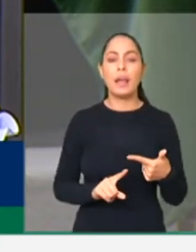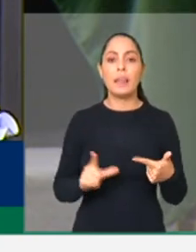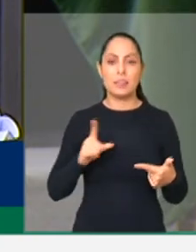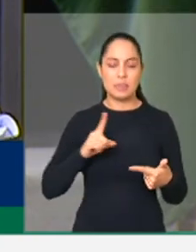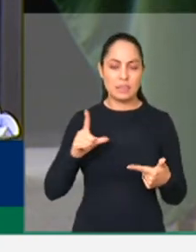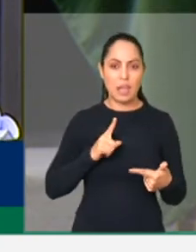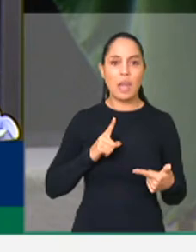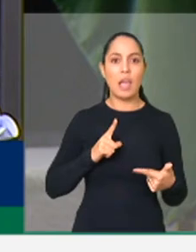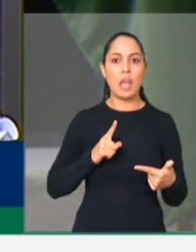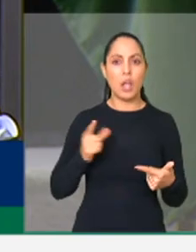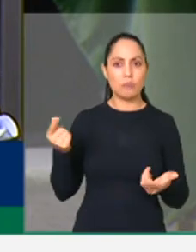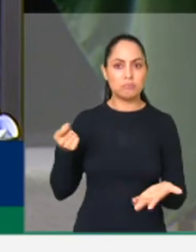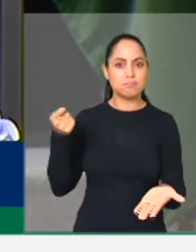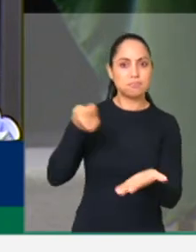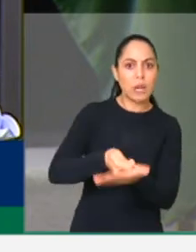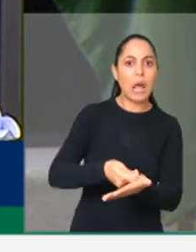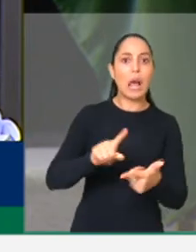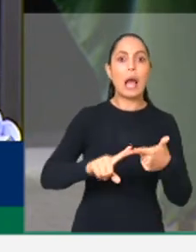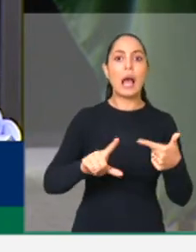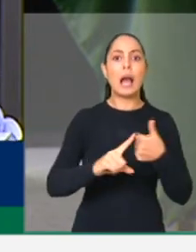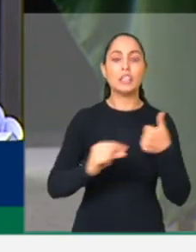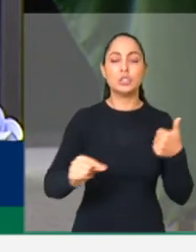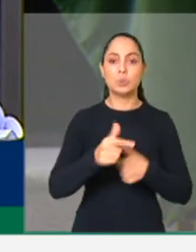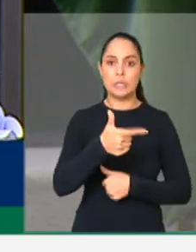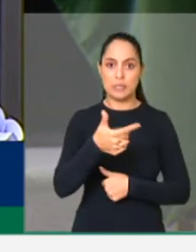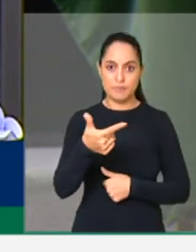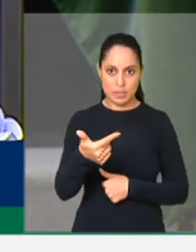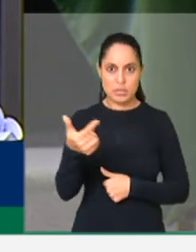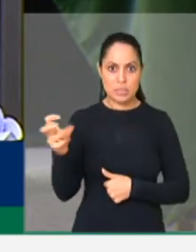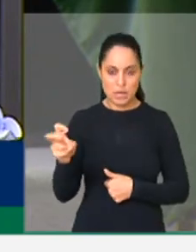EXPOSIÇÃO DE MOTIVOS INTERMINISTERIAL ACOMPANHA A MEDIDA PROVISÓRIA, ESSA SE JUSTIFICA NÃO SÓ PELO